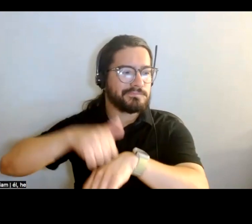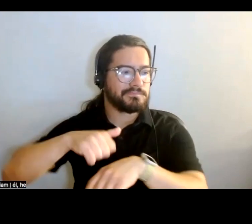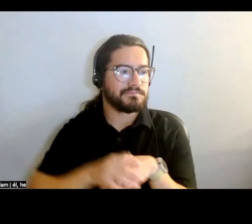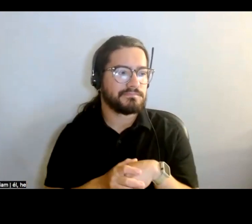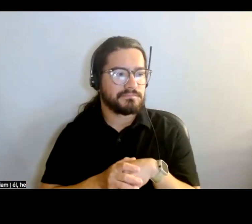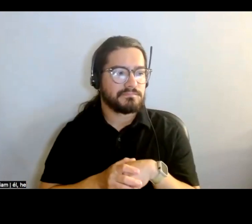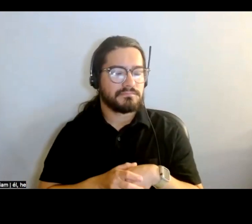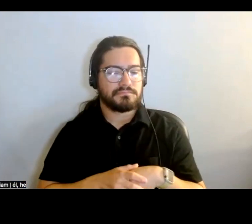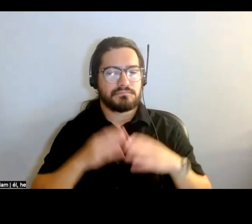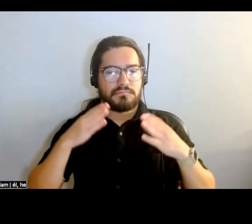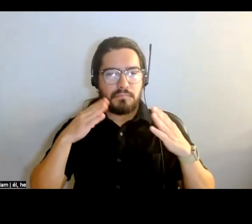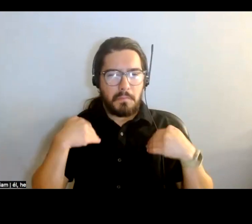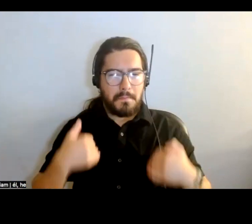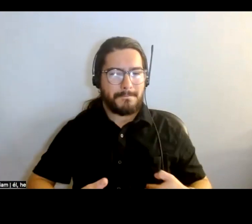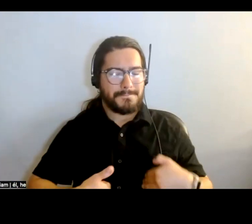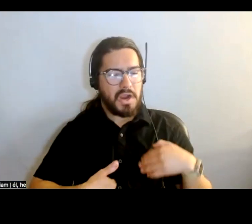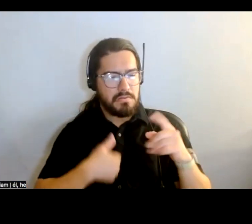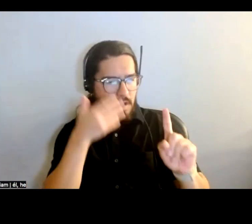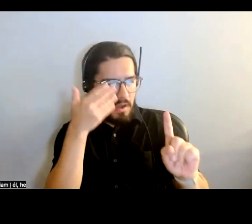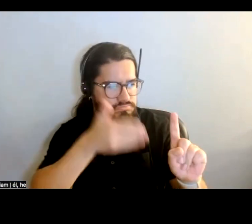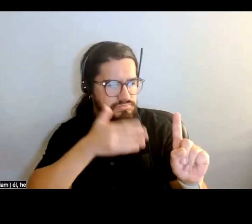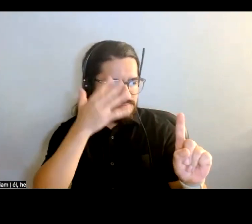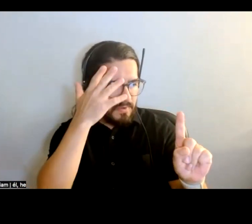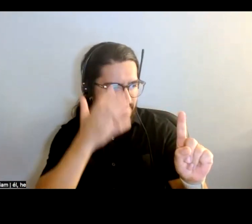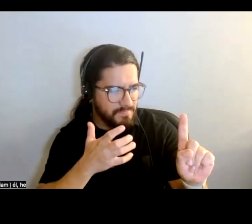se entrega a otro displicente